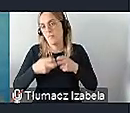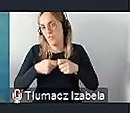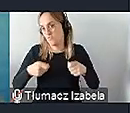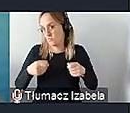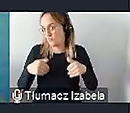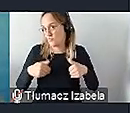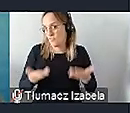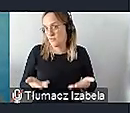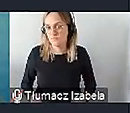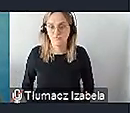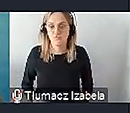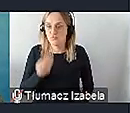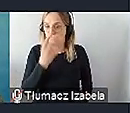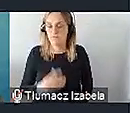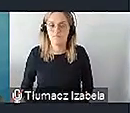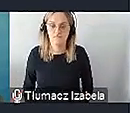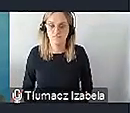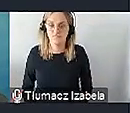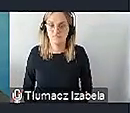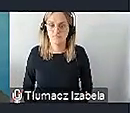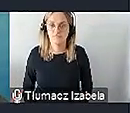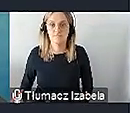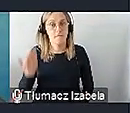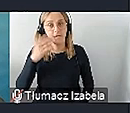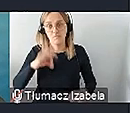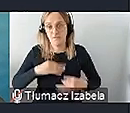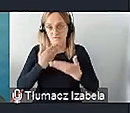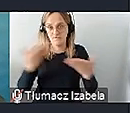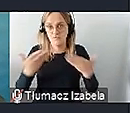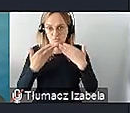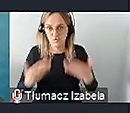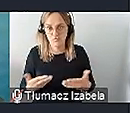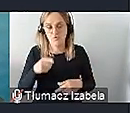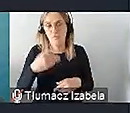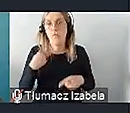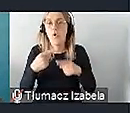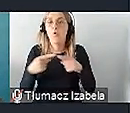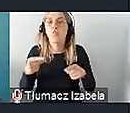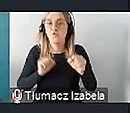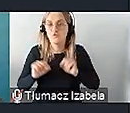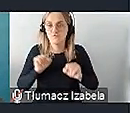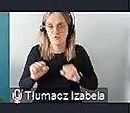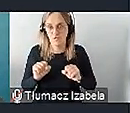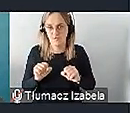Super. Bardzo państwu dziękuję. To było takie króciutkie ćwiczenie, bardzo abstrakcyjne.